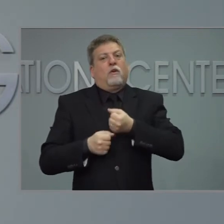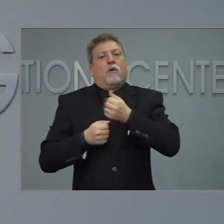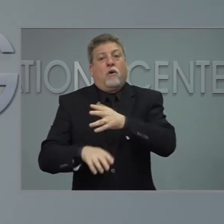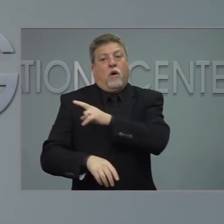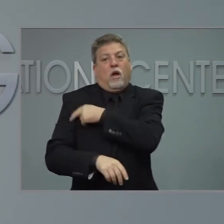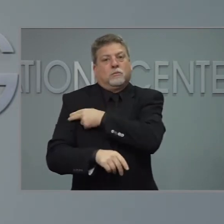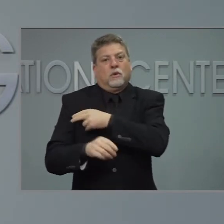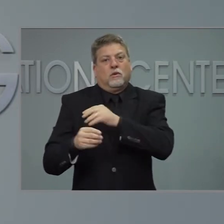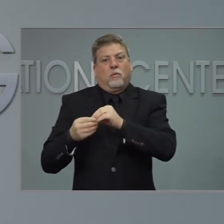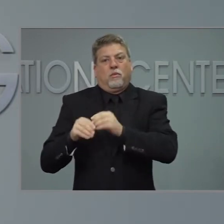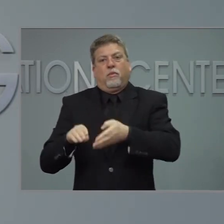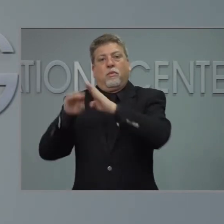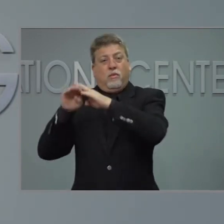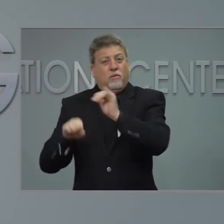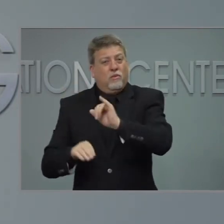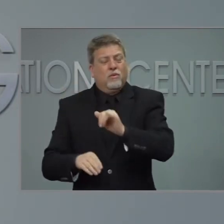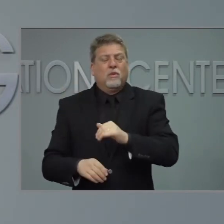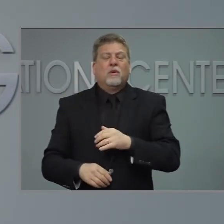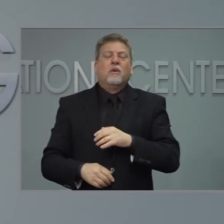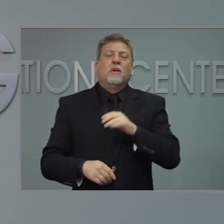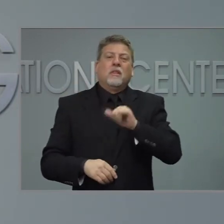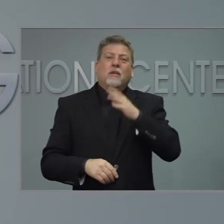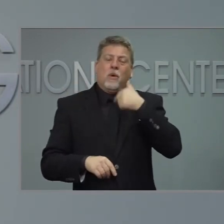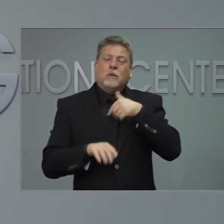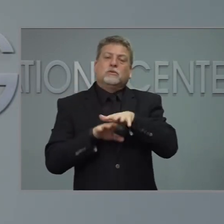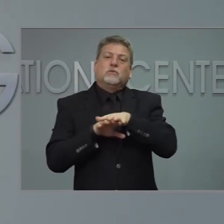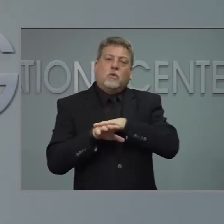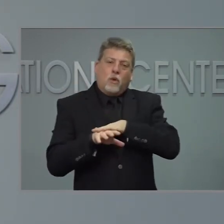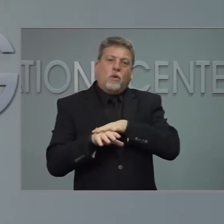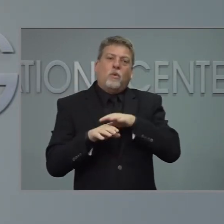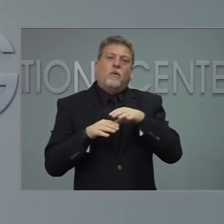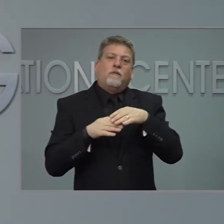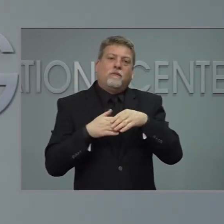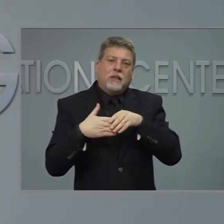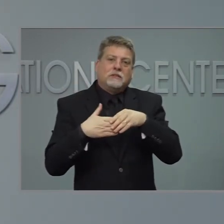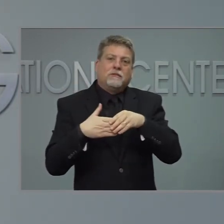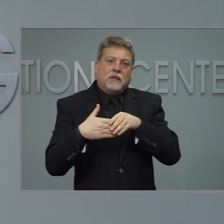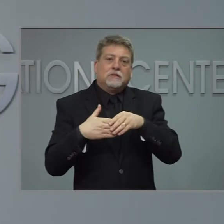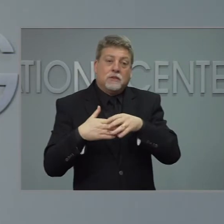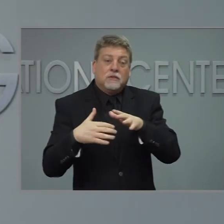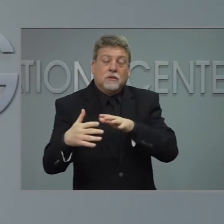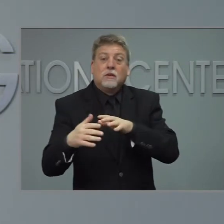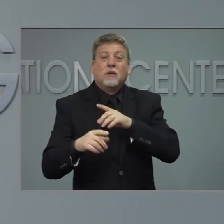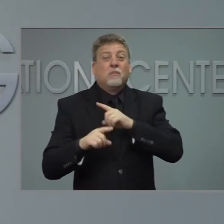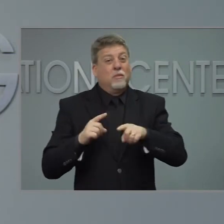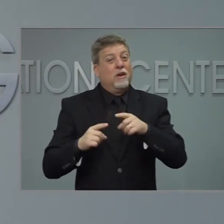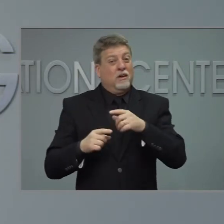dirección correcta y esto se refleja en la relajación de las restricciones, pero al relajar